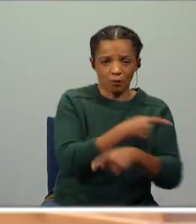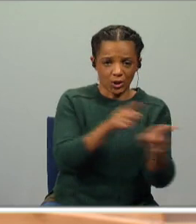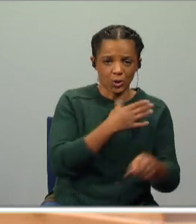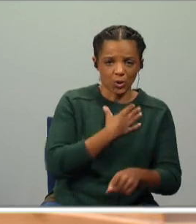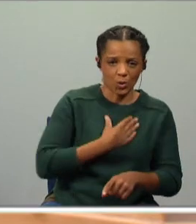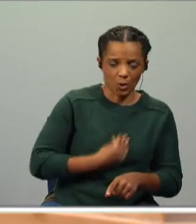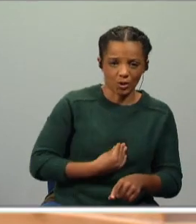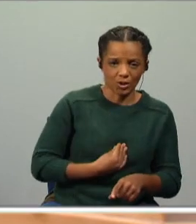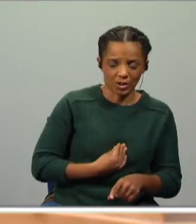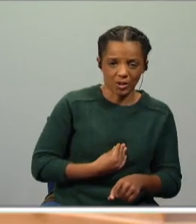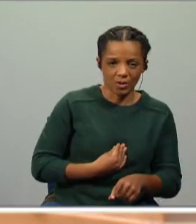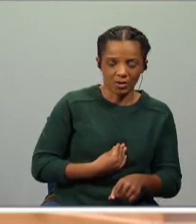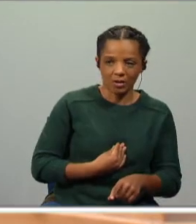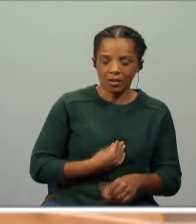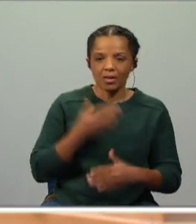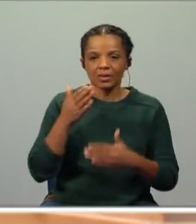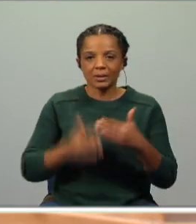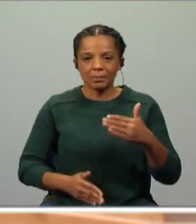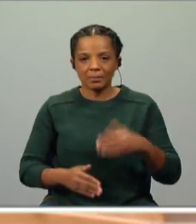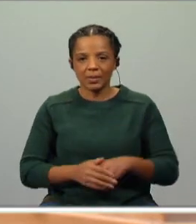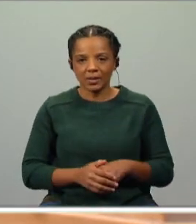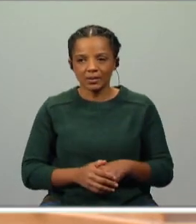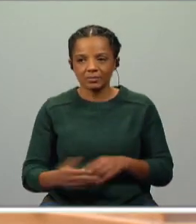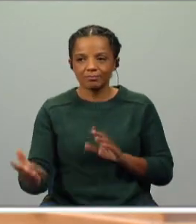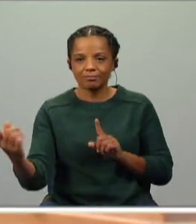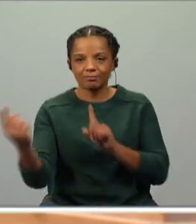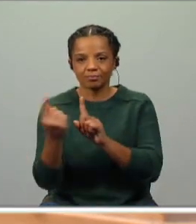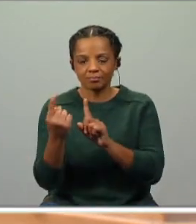confrontou com quem com o pai natal, o pai natal,